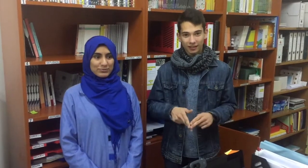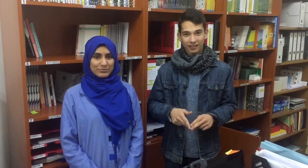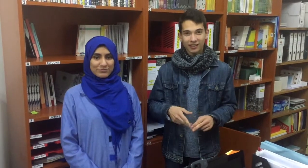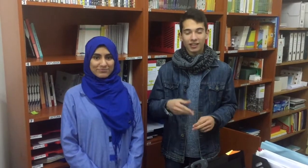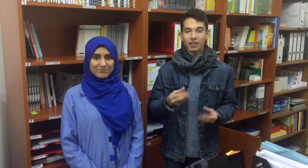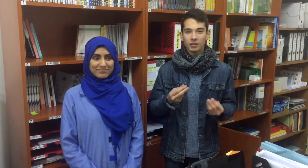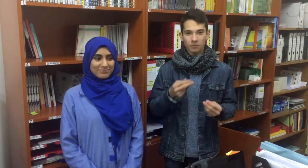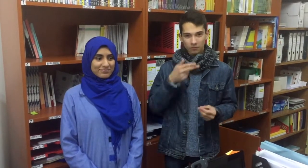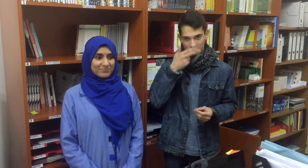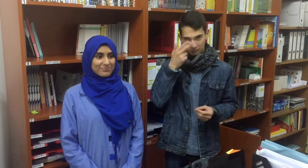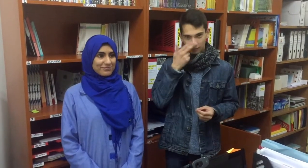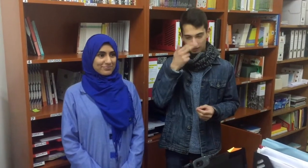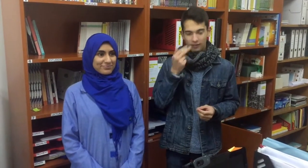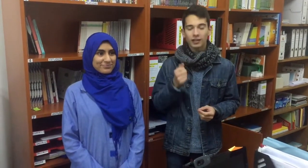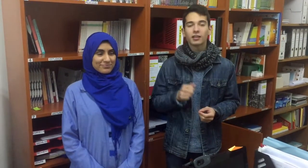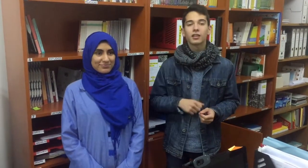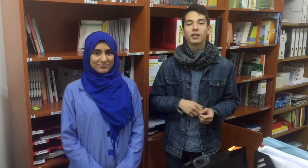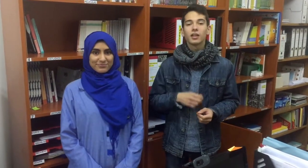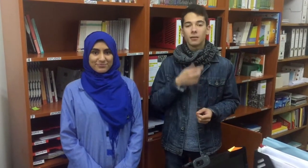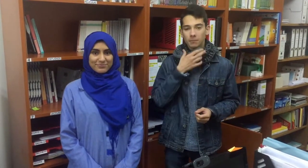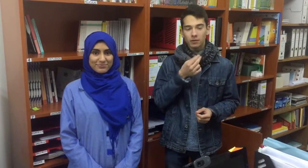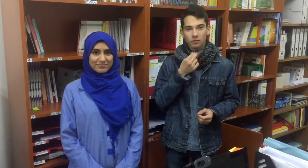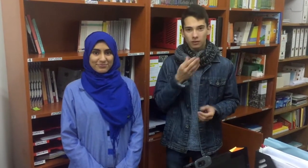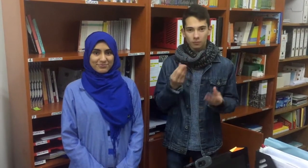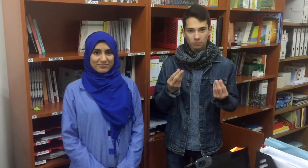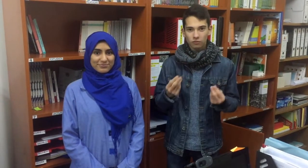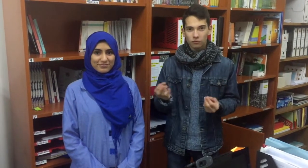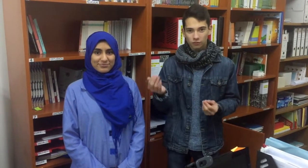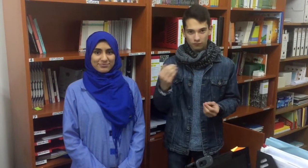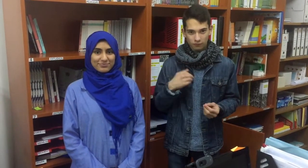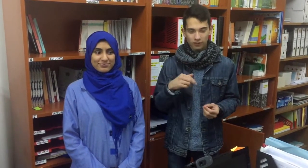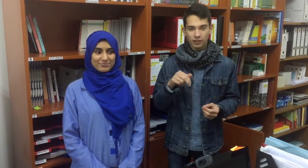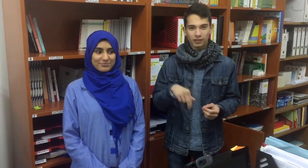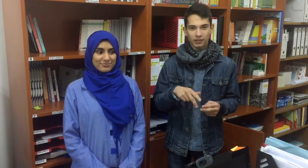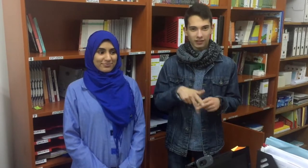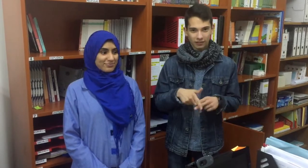Este taller ha sido interesante, agradezco la visita a nuestra sede.